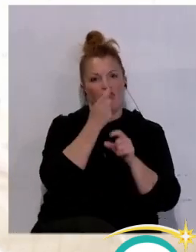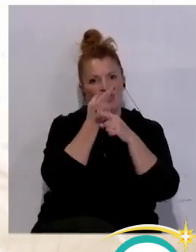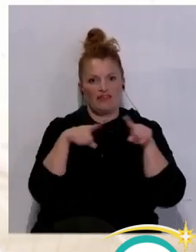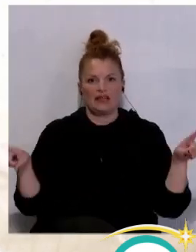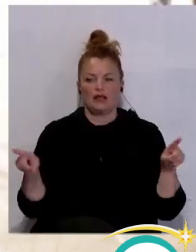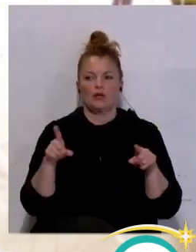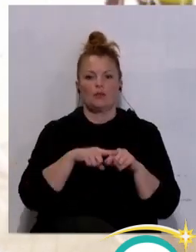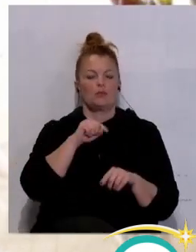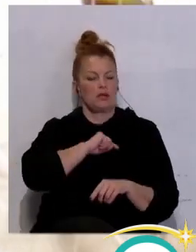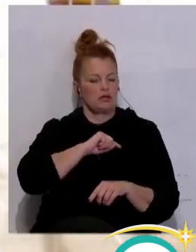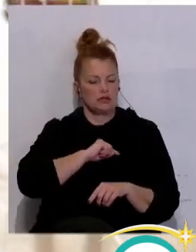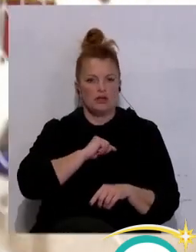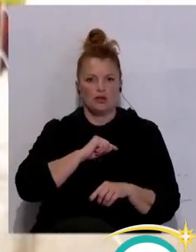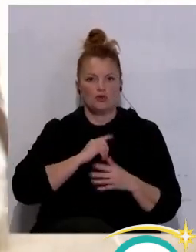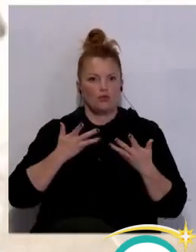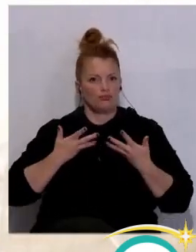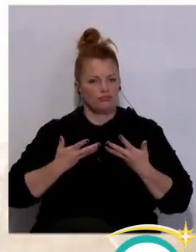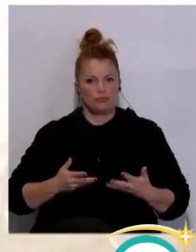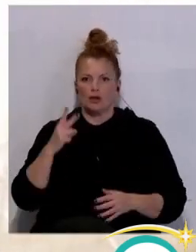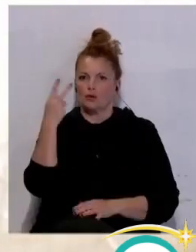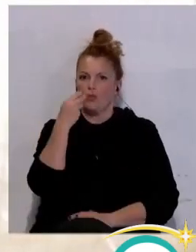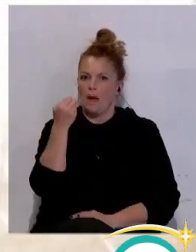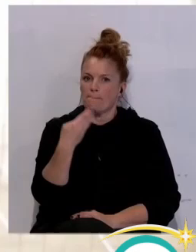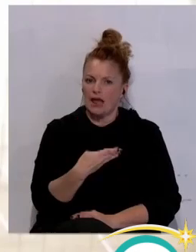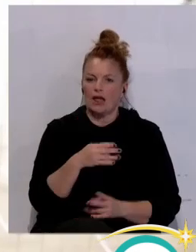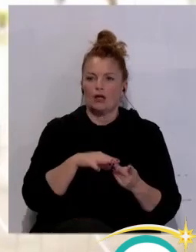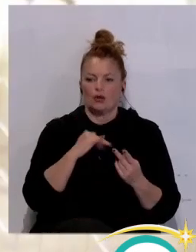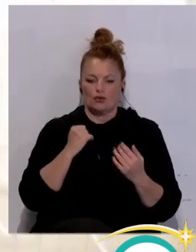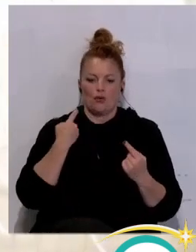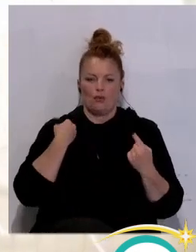que me he sentido muy a gusto en la segunda vez creo que todavía Tengo ritmo de competición y que